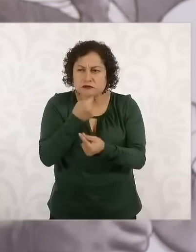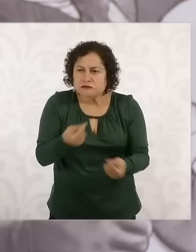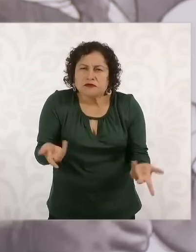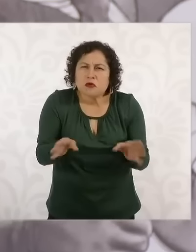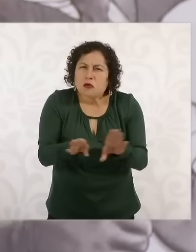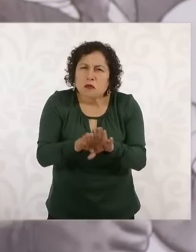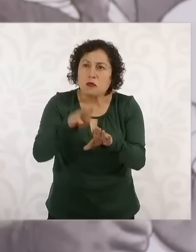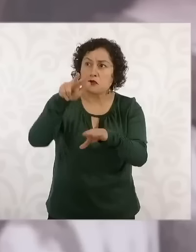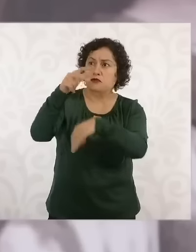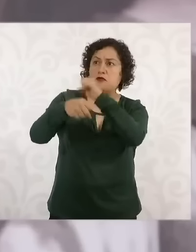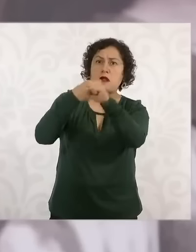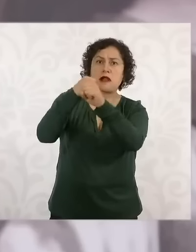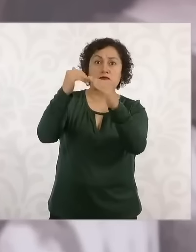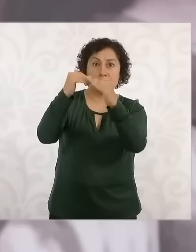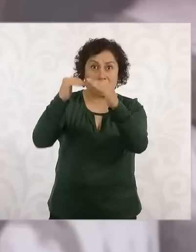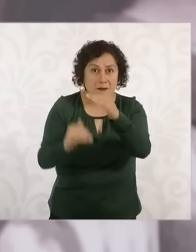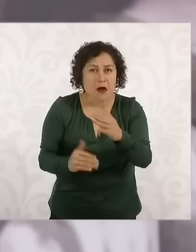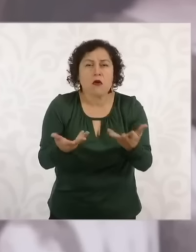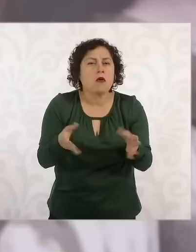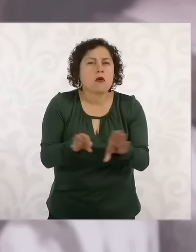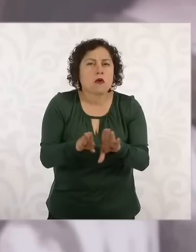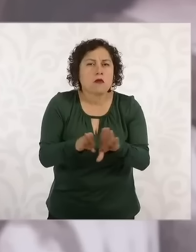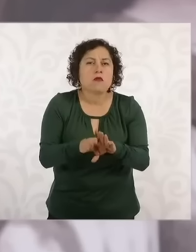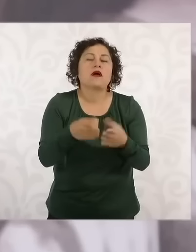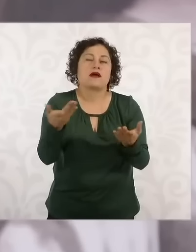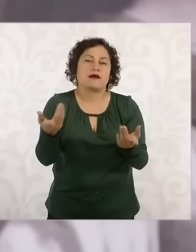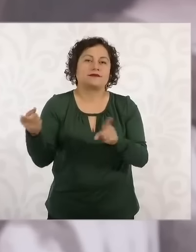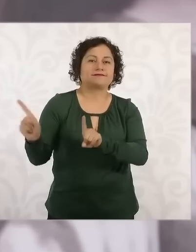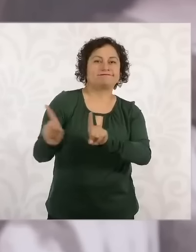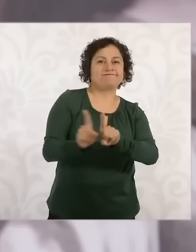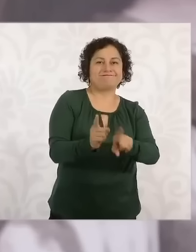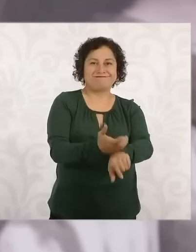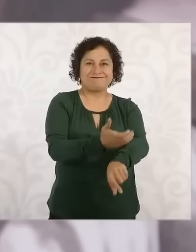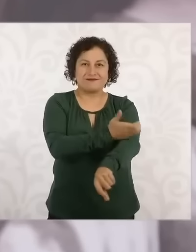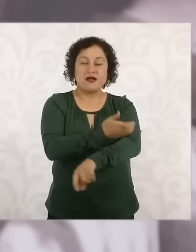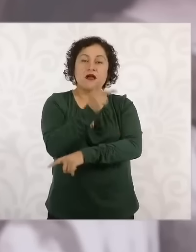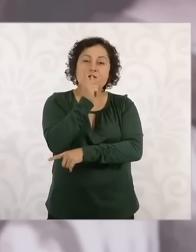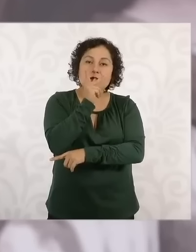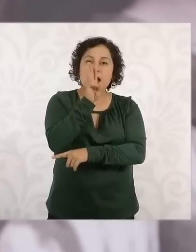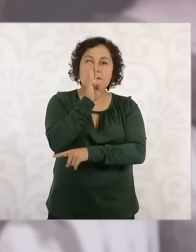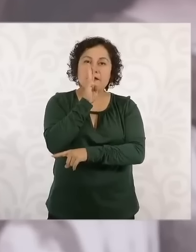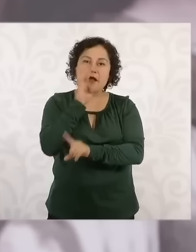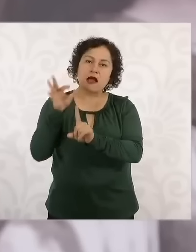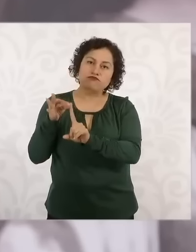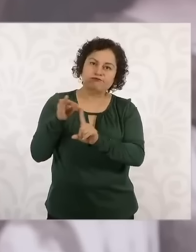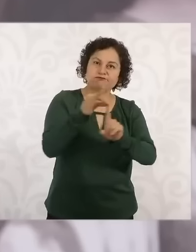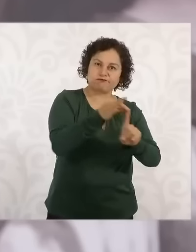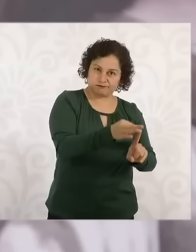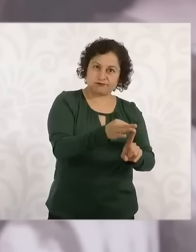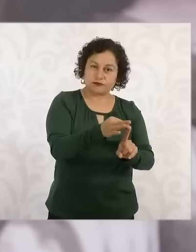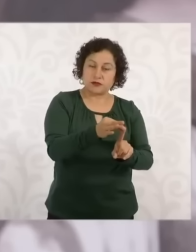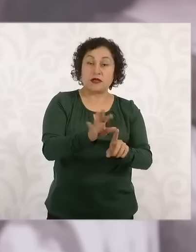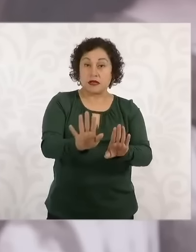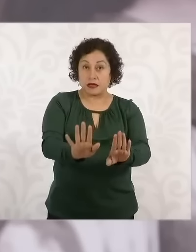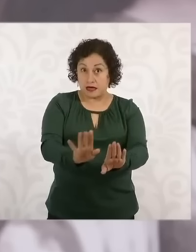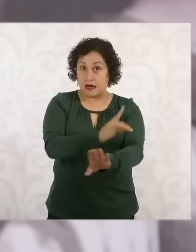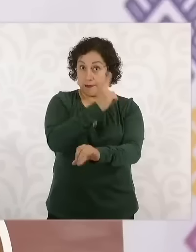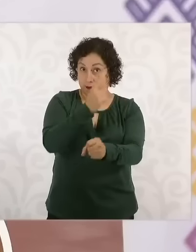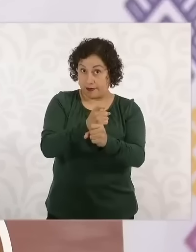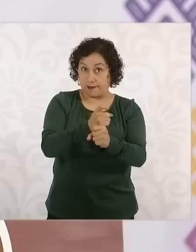los podrá registrar el padre, madre o tutor. Ellos deberán registrarse primero que los menores de